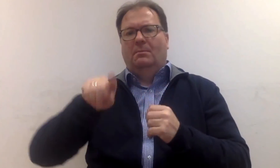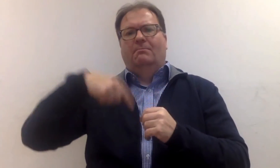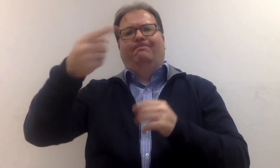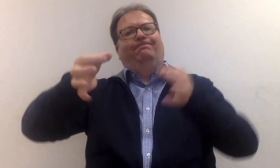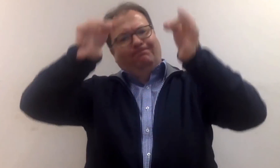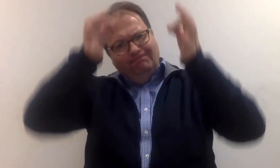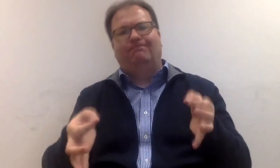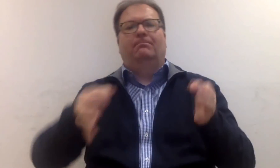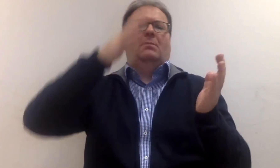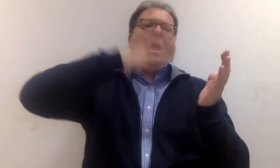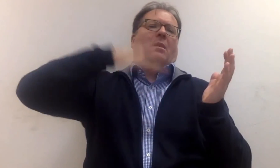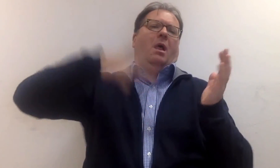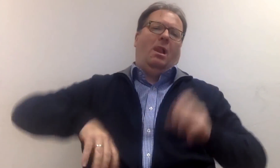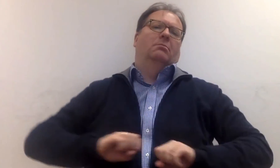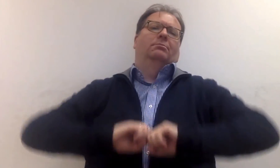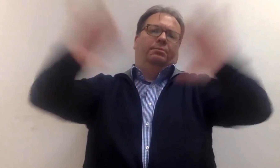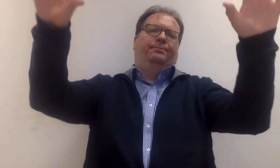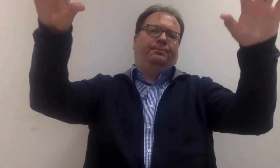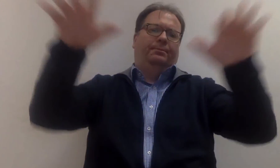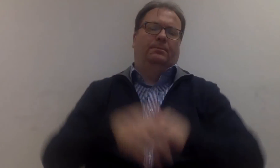Darüber werden wir auch einen Artikel veröffentlichen.